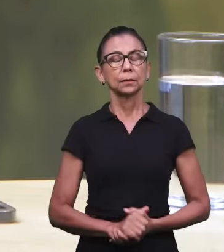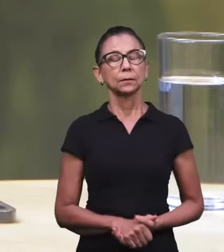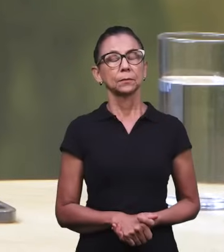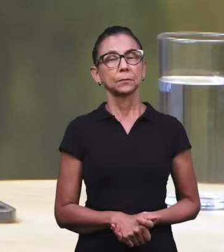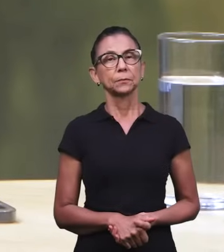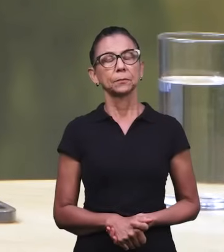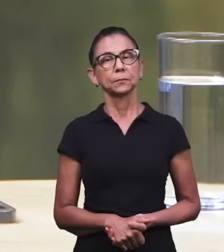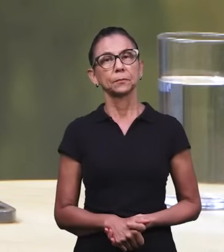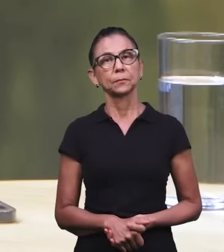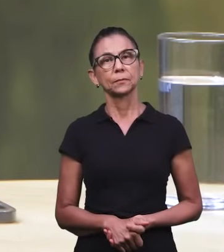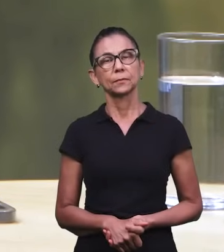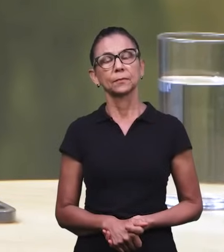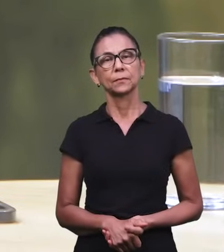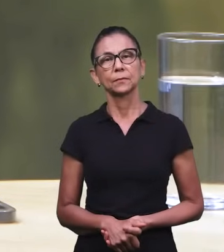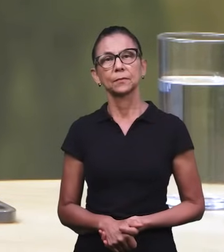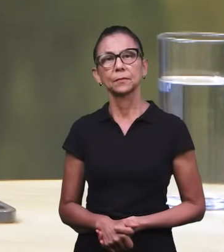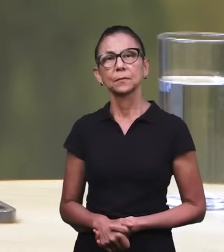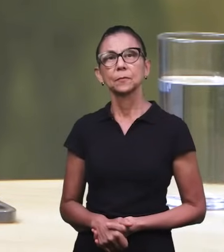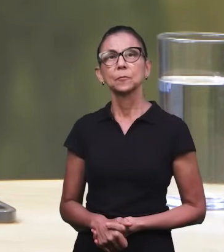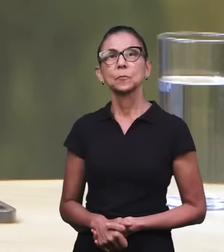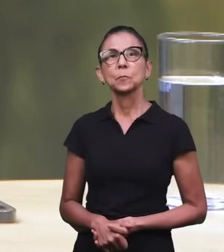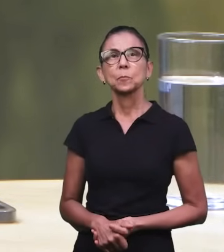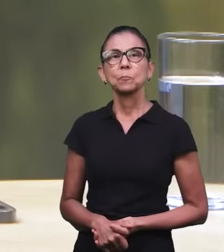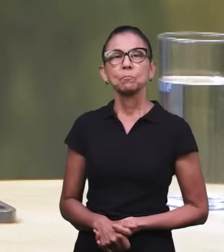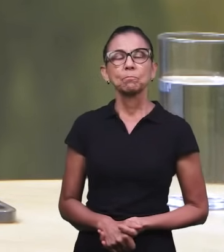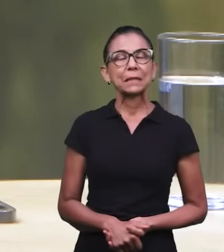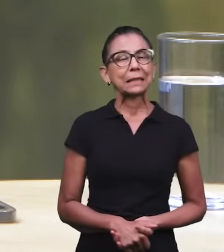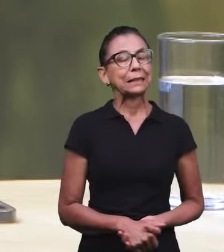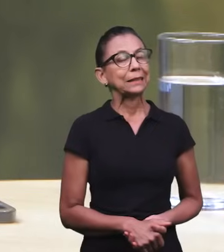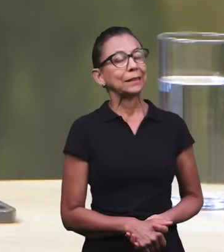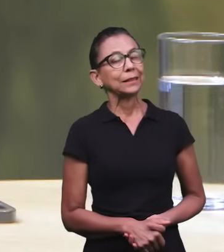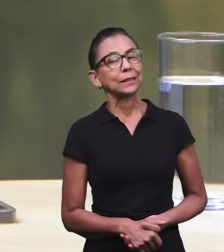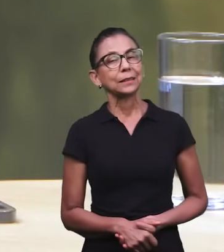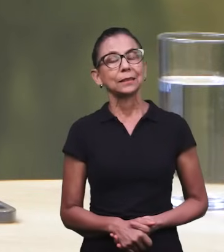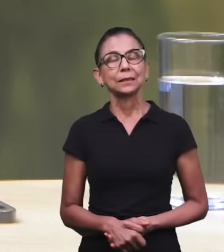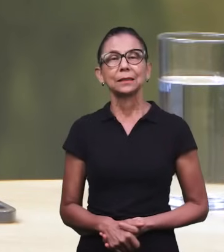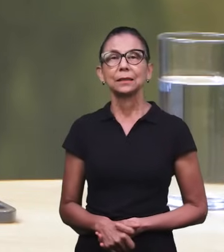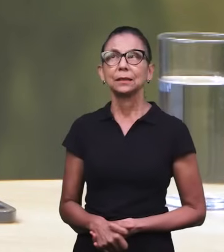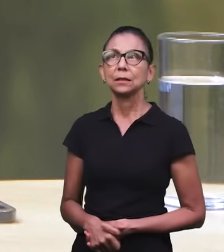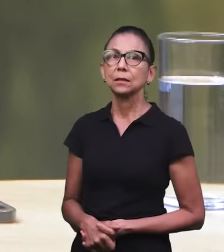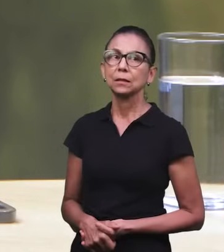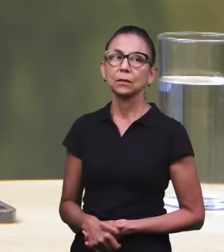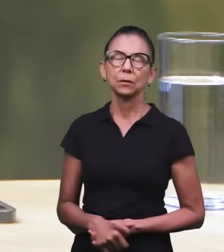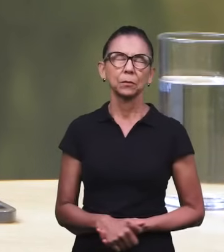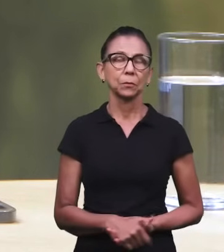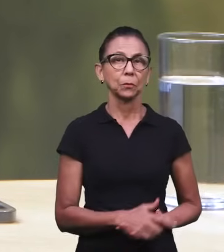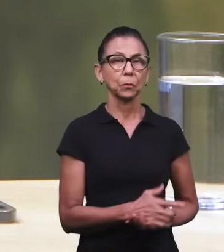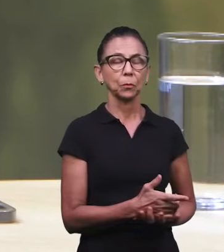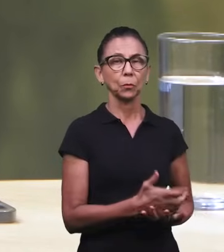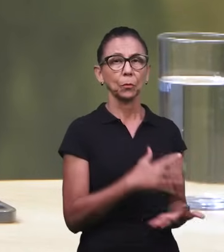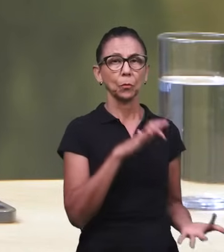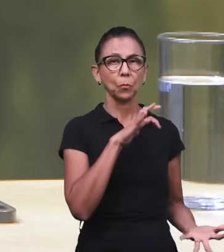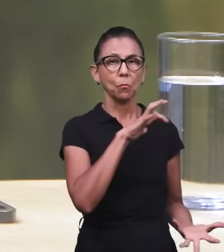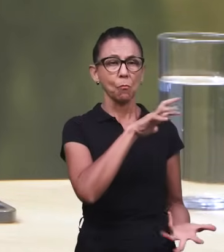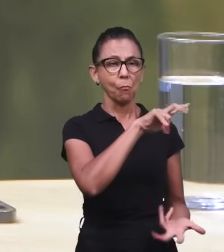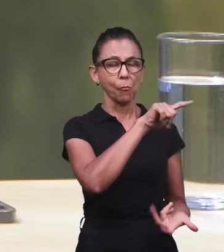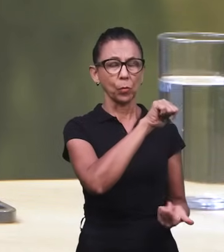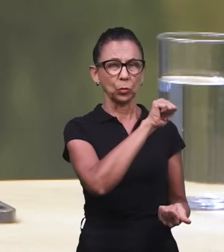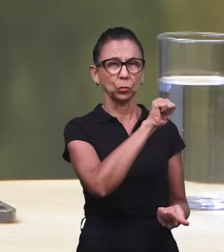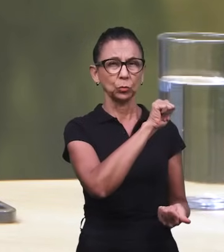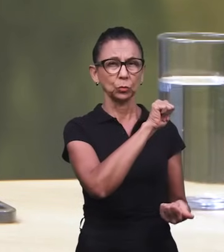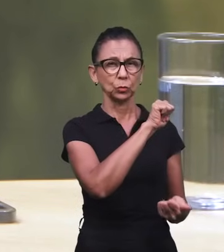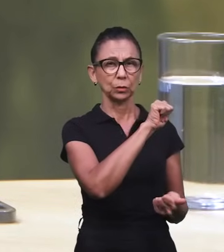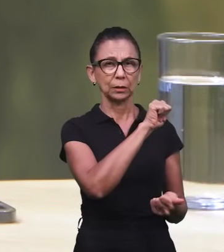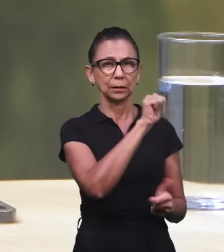apresentação de uma forma como o o o mundo se rebela contra o projeto de Deus né então foi a